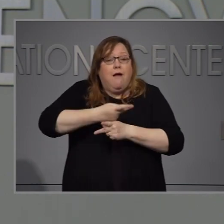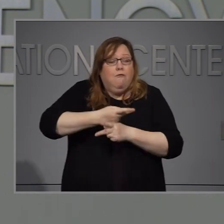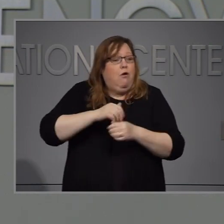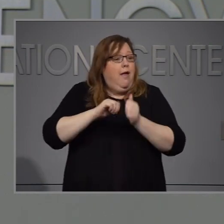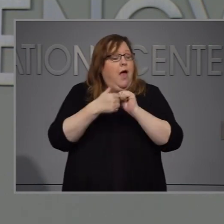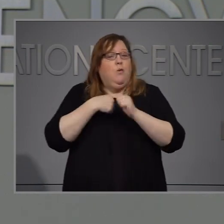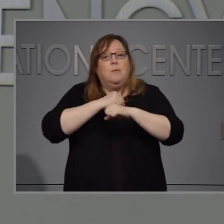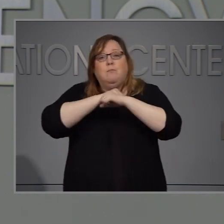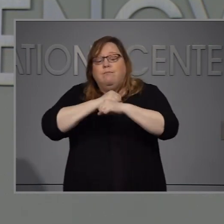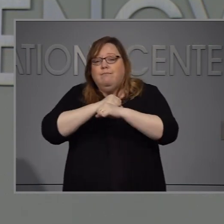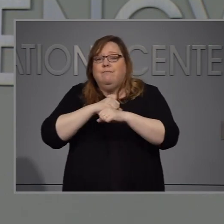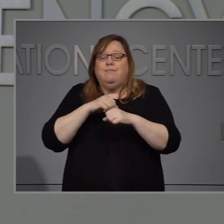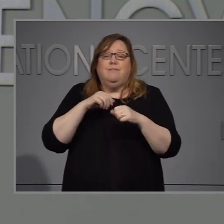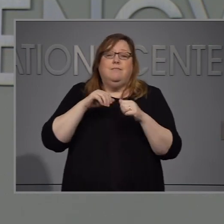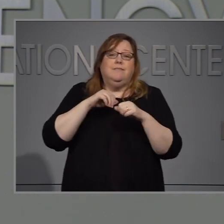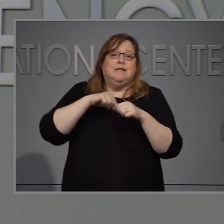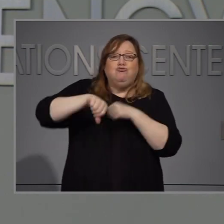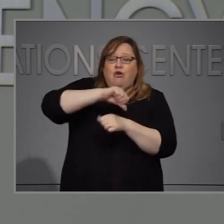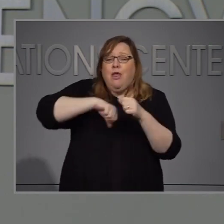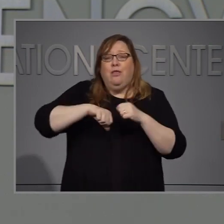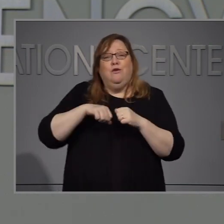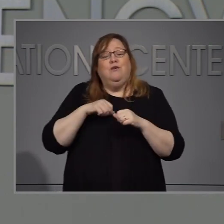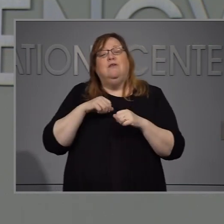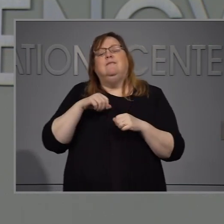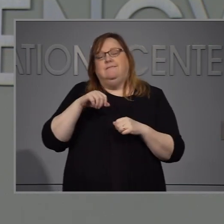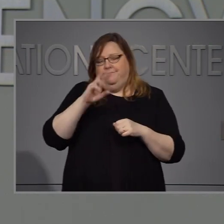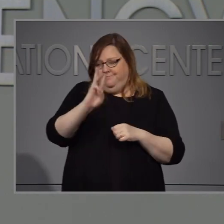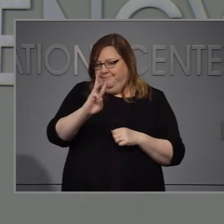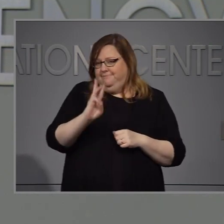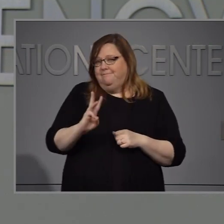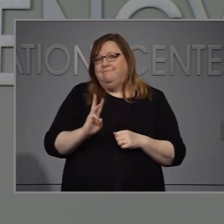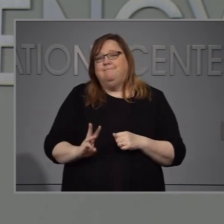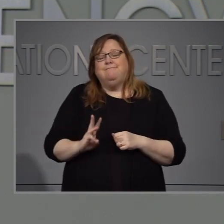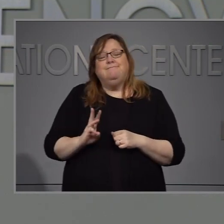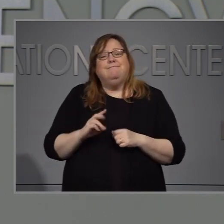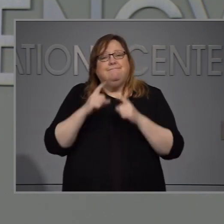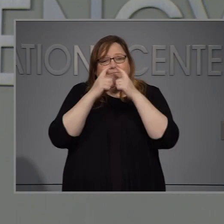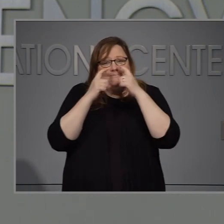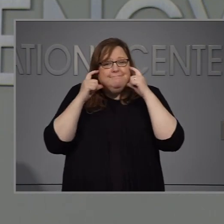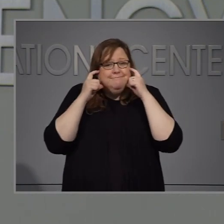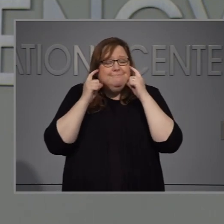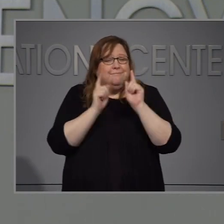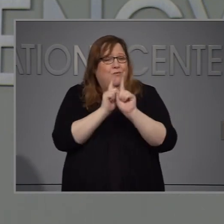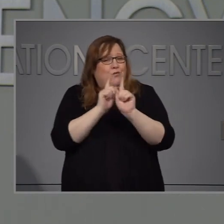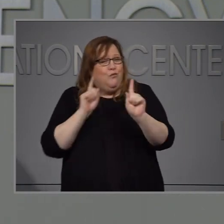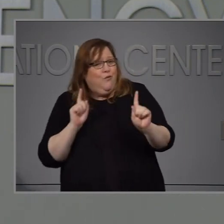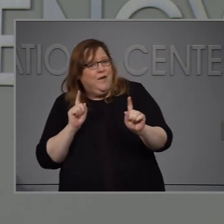propagación del virus a usar cubrebocas distancia se seis pies y tenemos que la gente